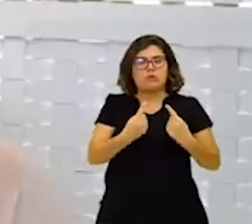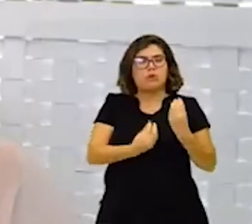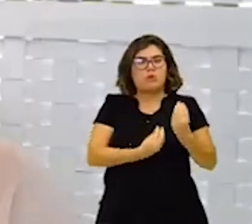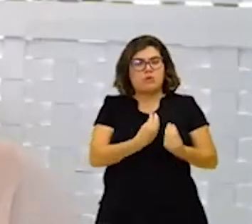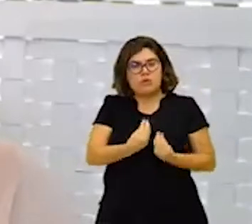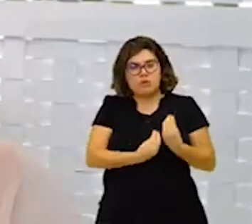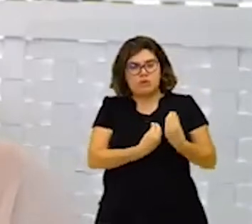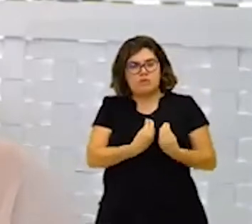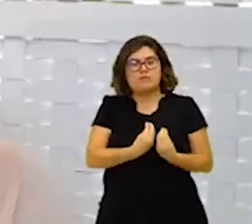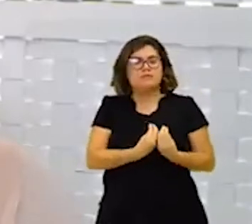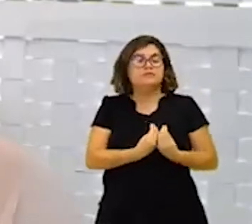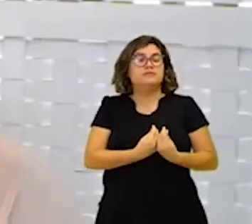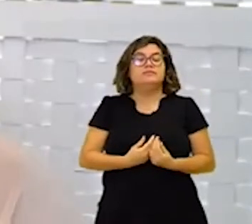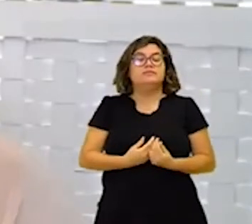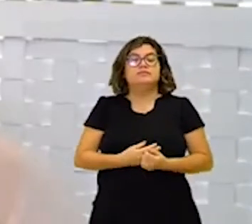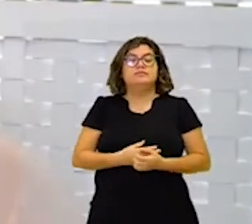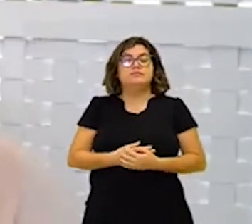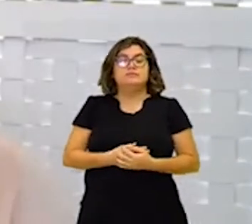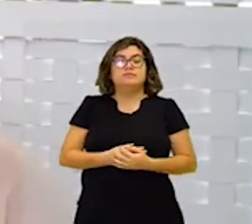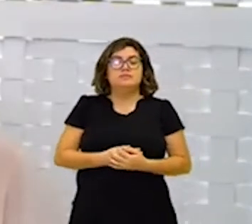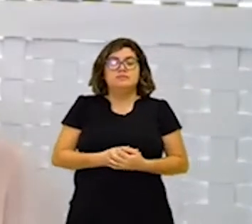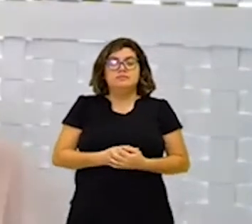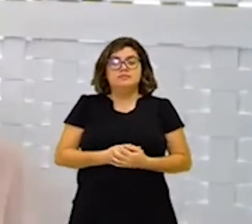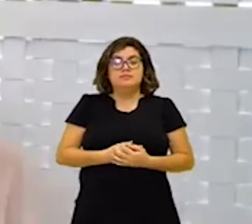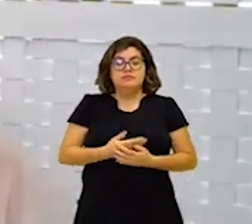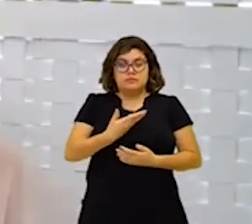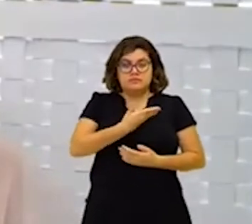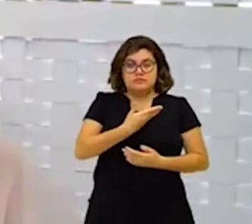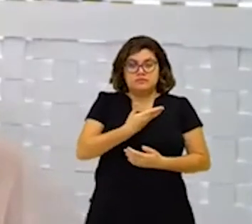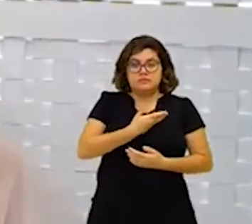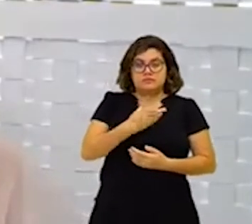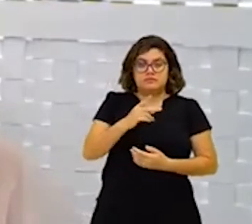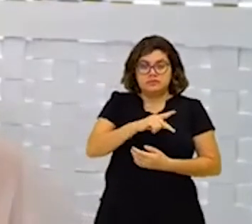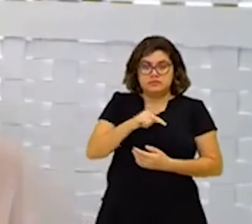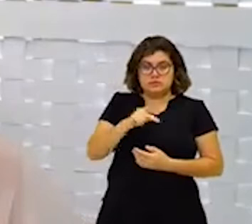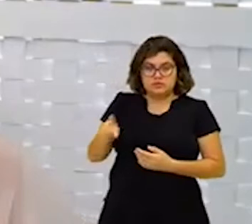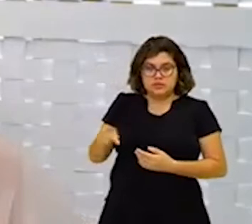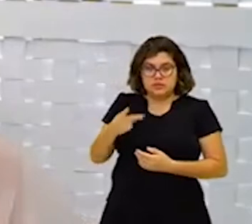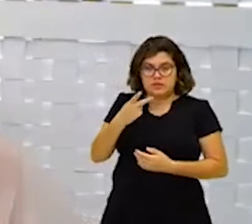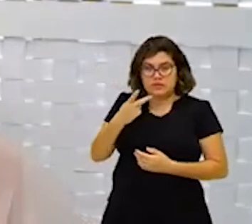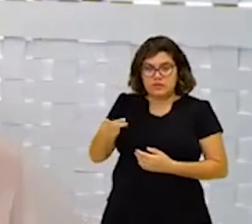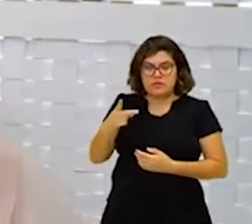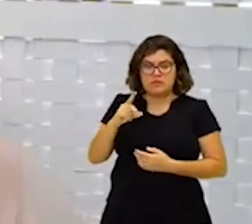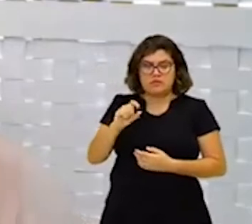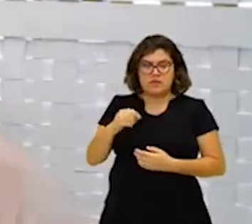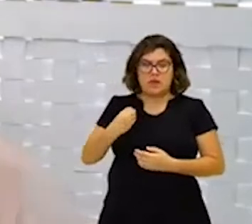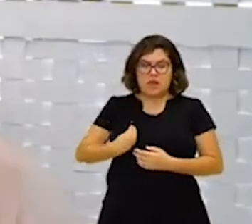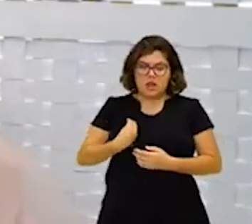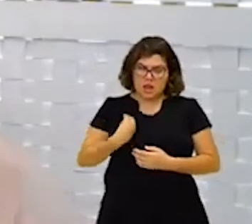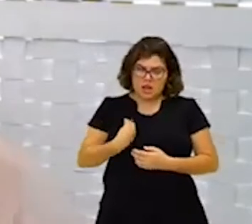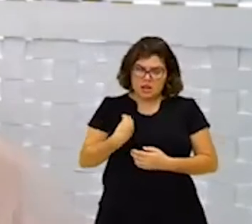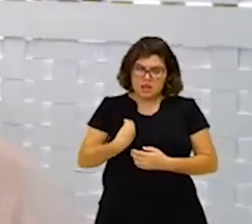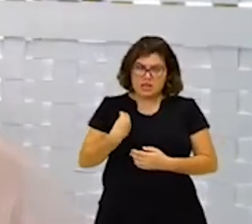sentido como nossa querida essa medida não colocou a vida é o que permeia a resposta essas dúvidas